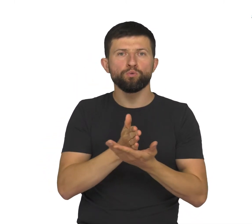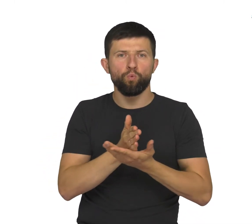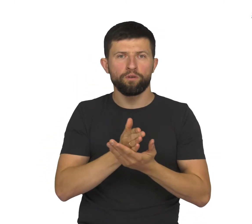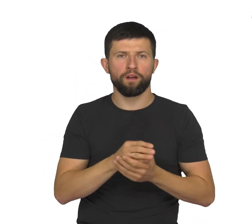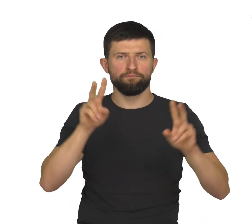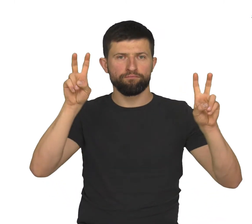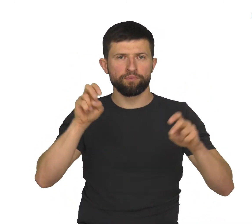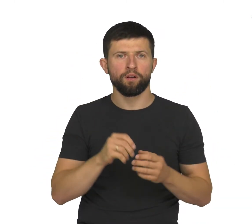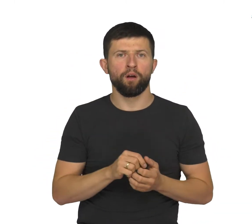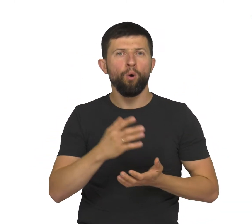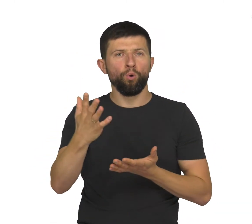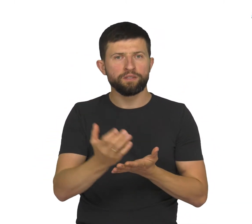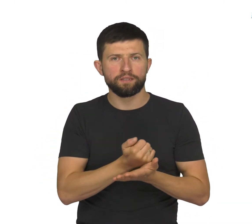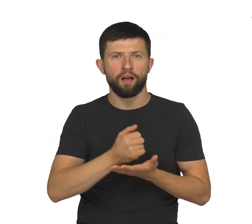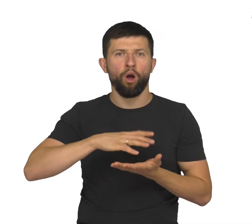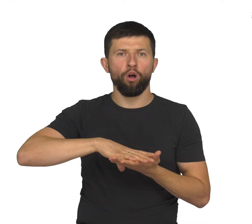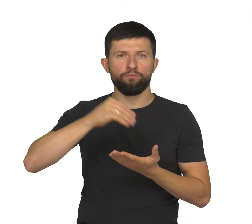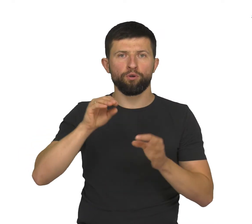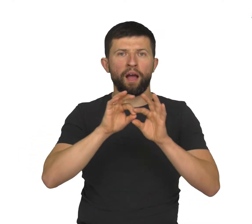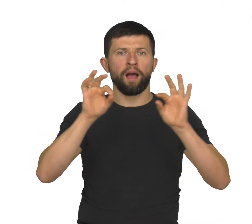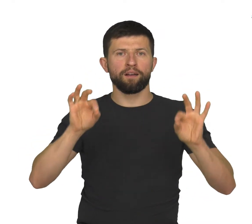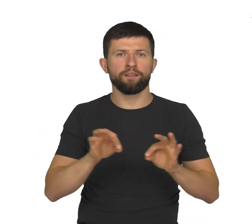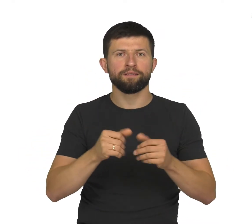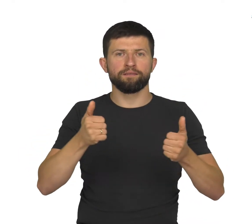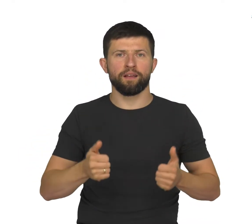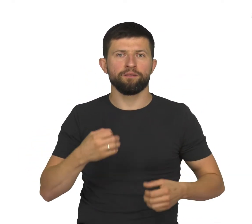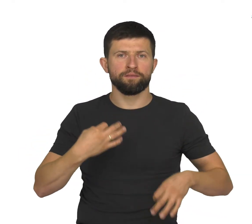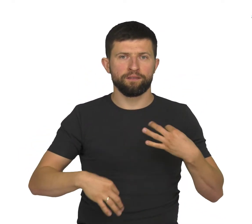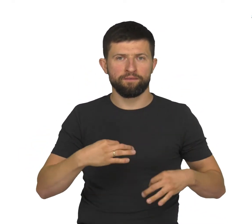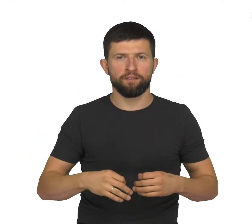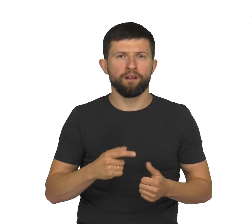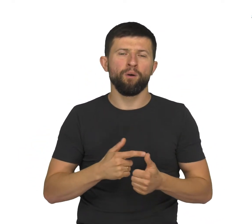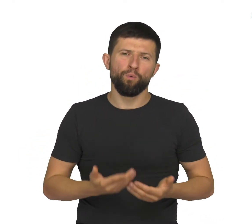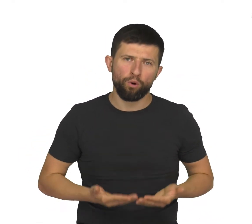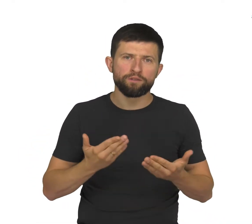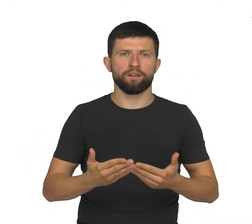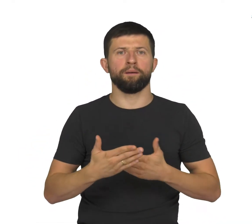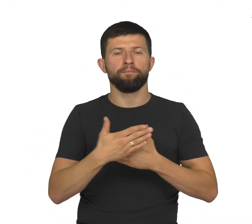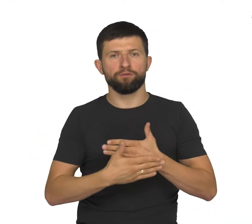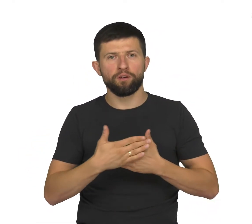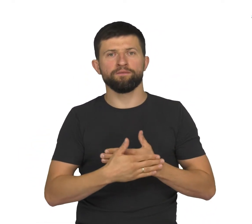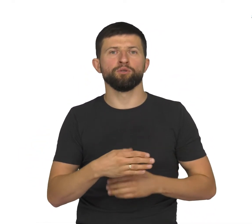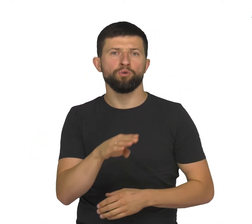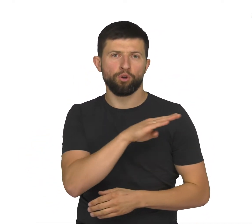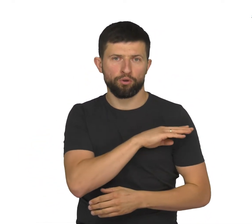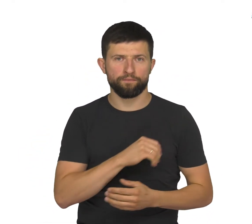Po trzecie, wypełnij elektroniczny formularz. Twoje dane osobowe